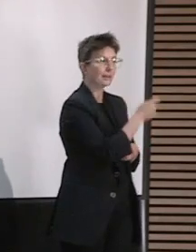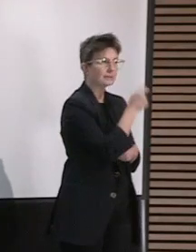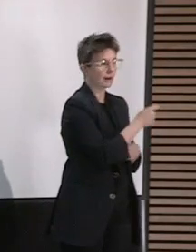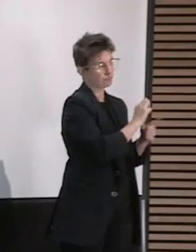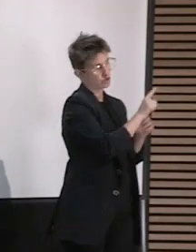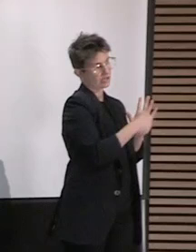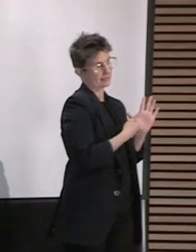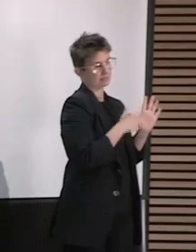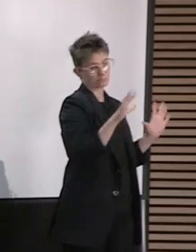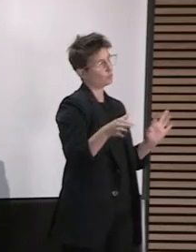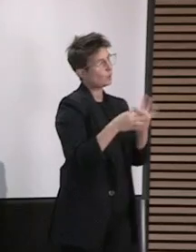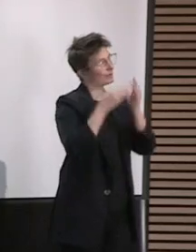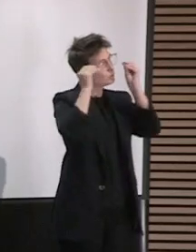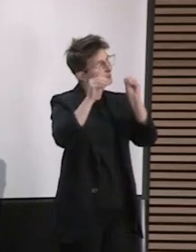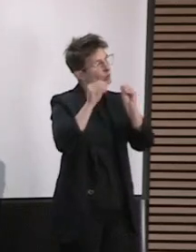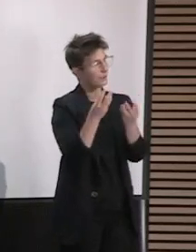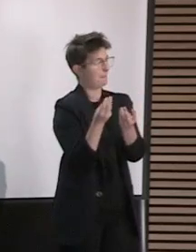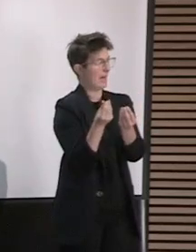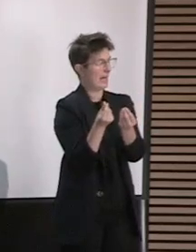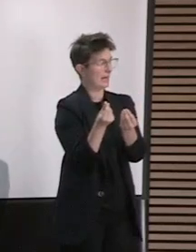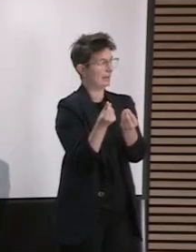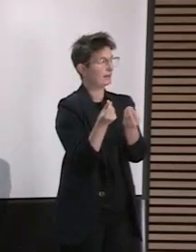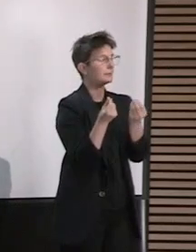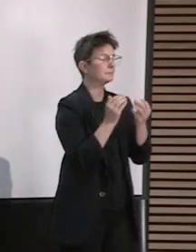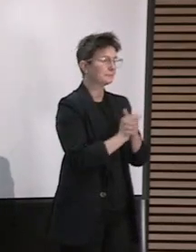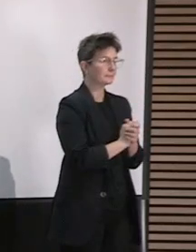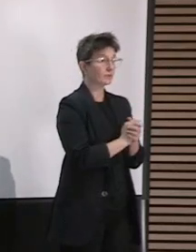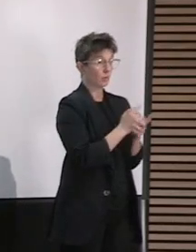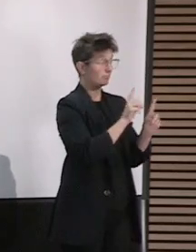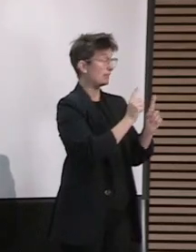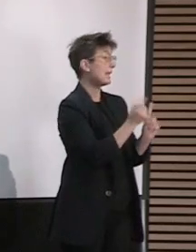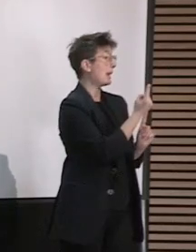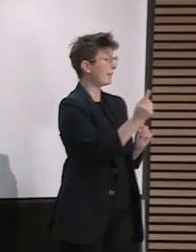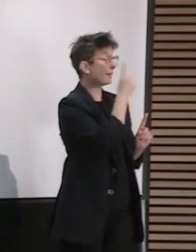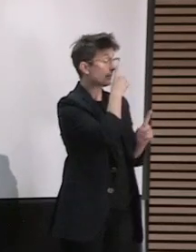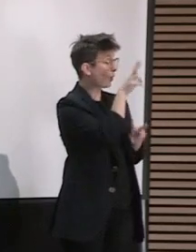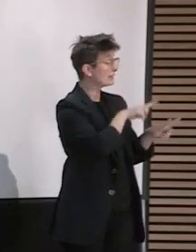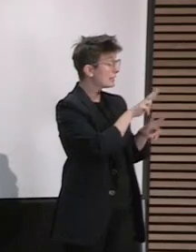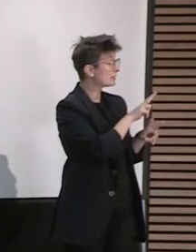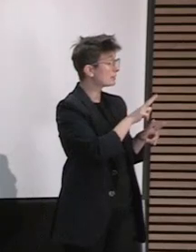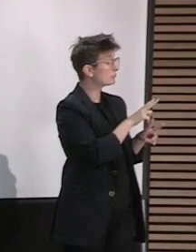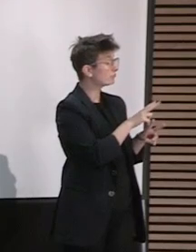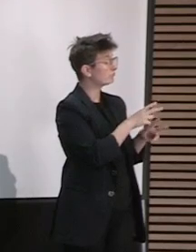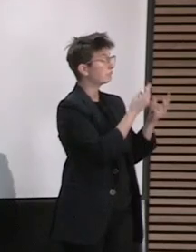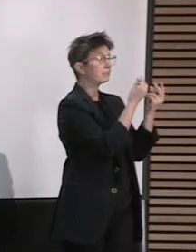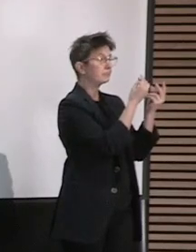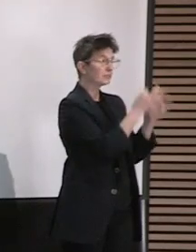piriona ki te whakarite kia mau tonu ta tatou kura ki te whakahou mahi ki te tiakitanga whakaroa ana ka tiimata ki te